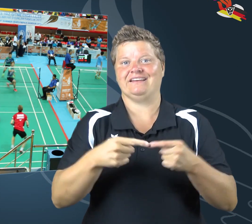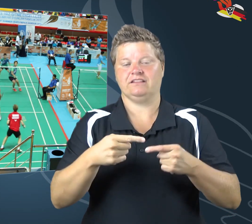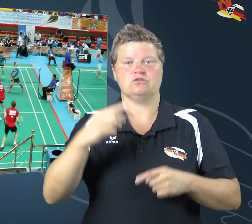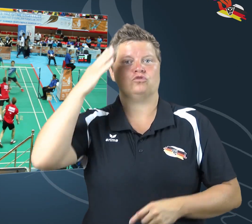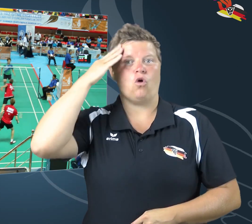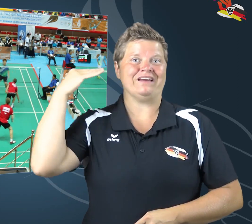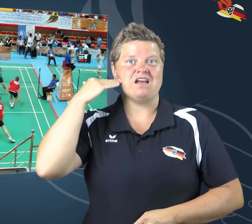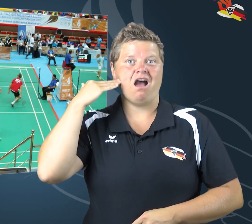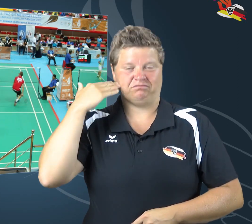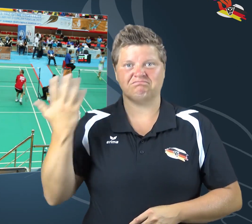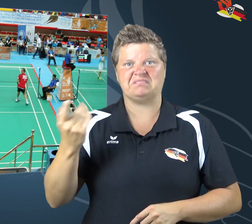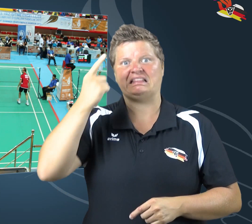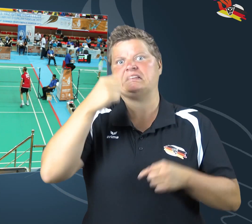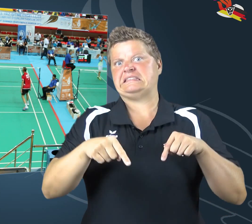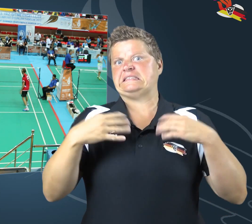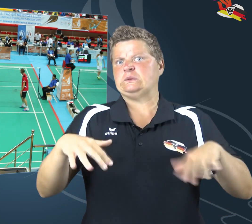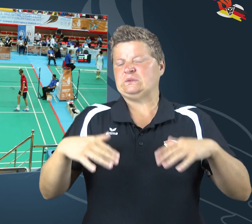Aber auch dieses Spiel gewann Witte mit 2:0.